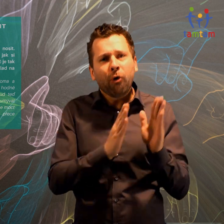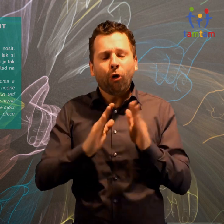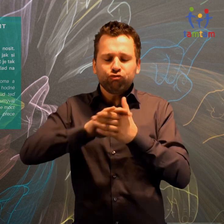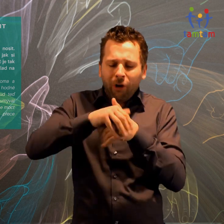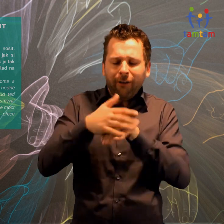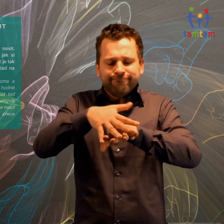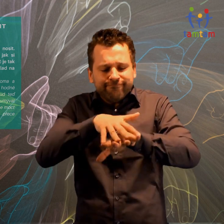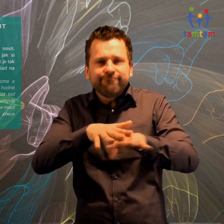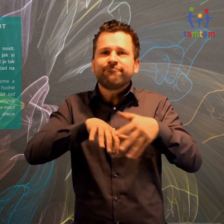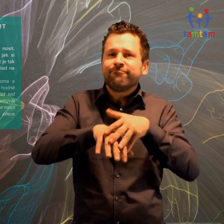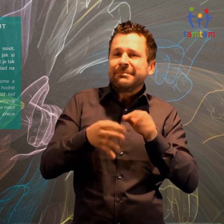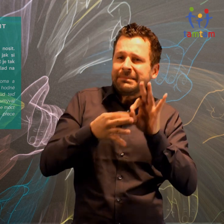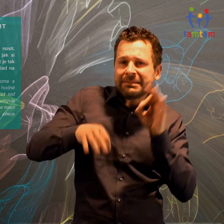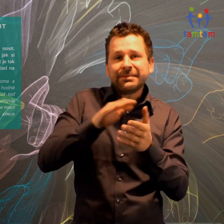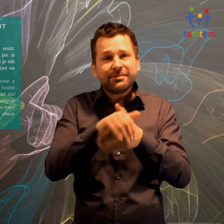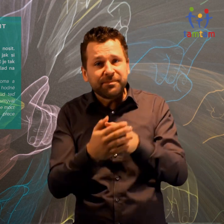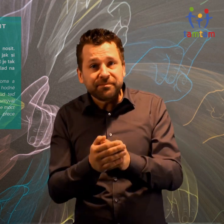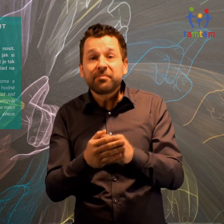Popište dětem správný postup mytí rukou.